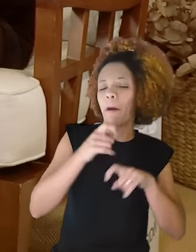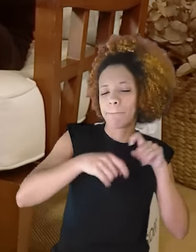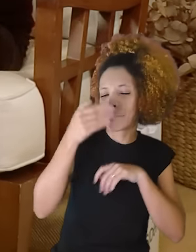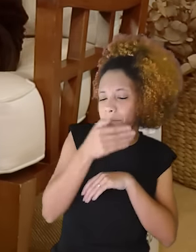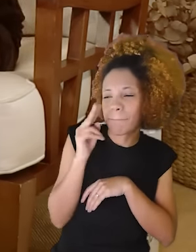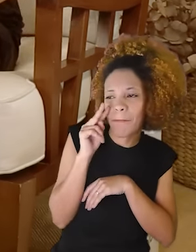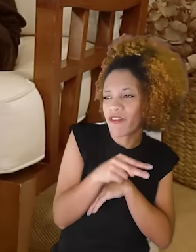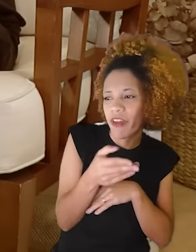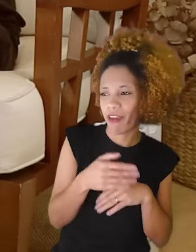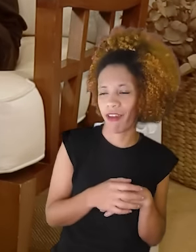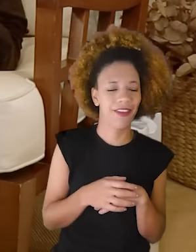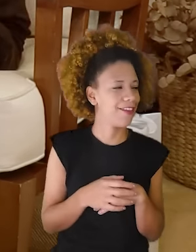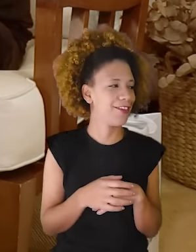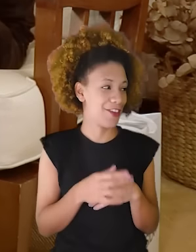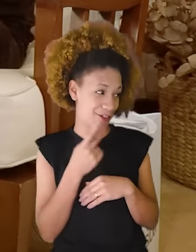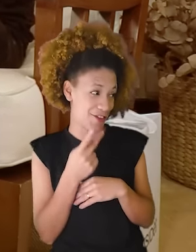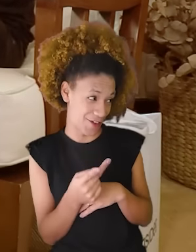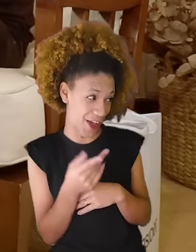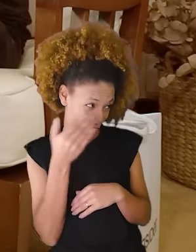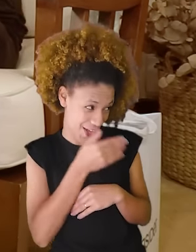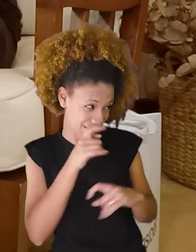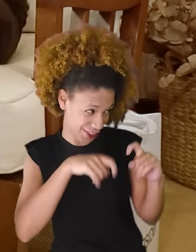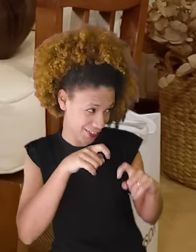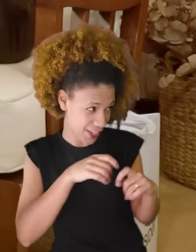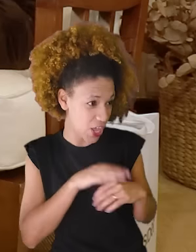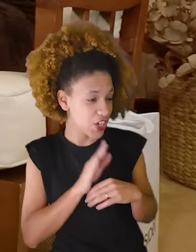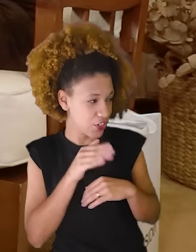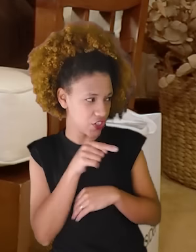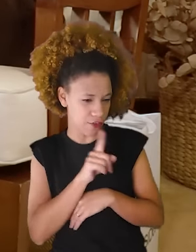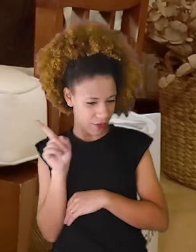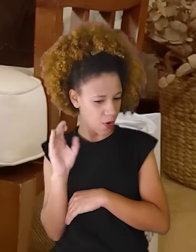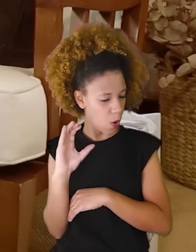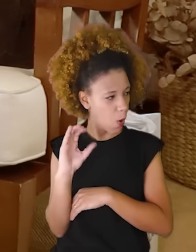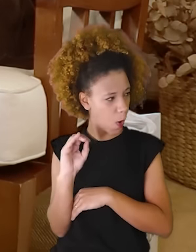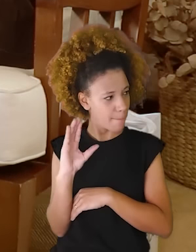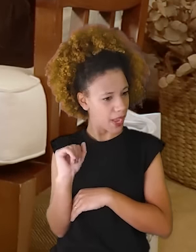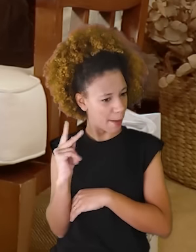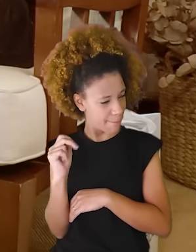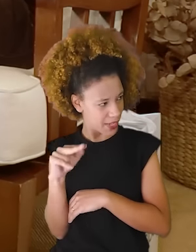para ver como é que é vamos falar de [ __ ] desse assunto você já foi aqui no de Copacabana Já fui